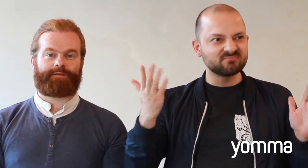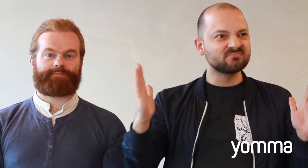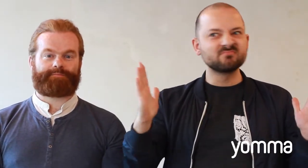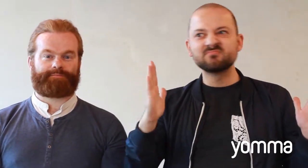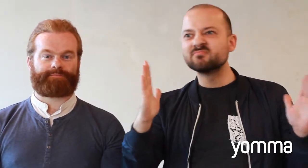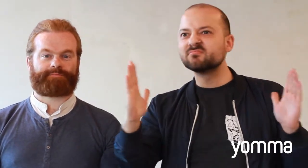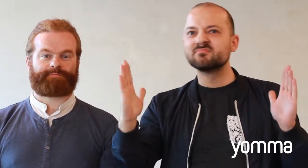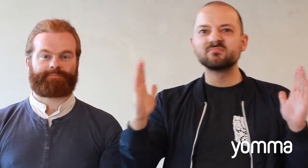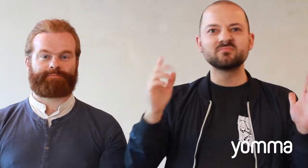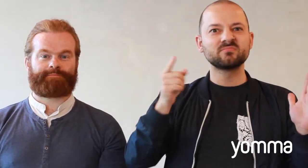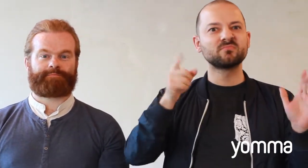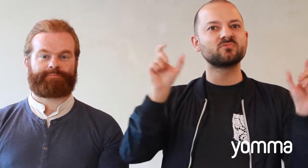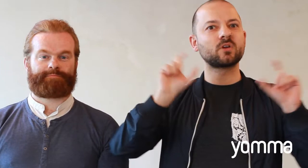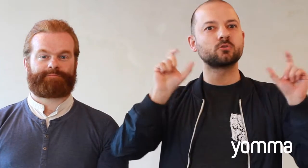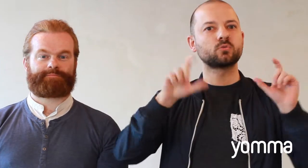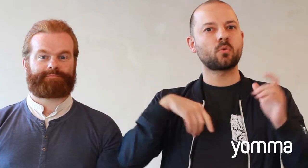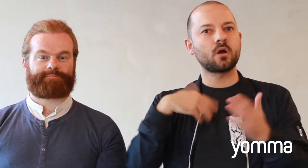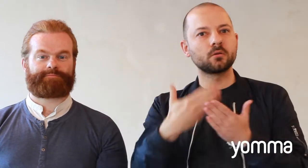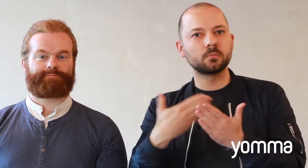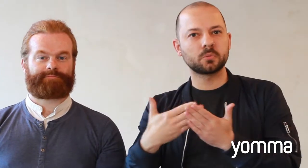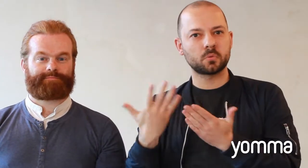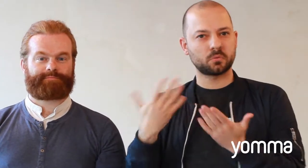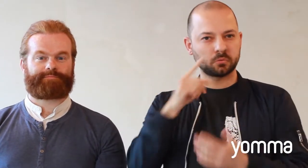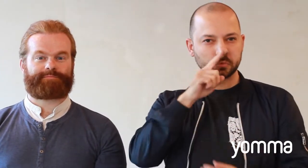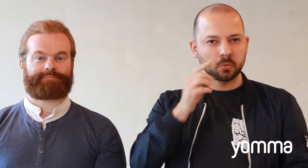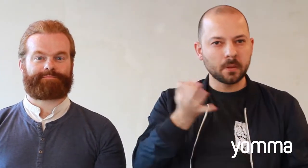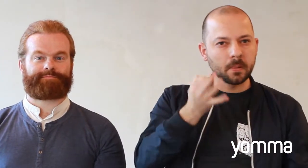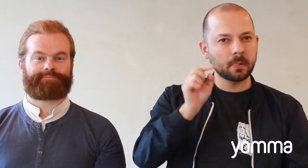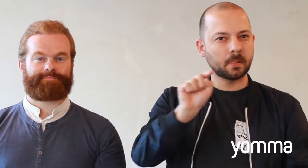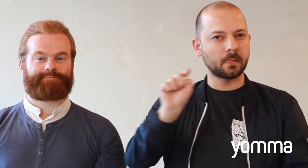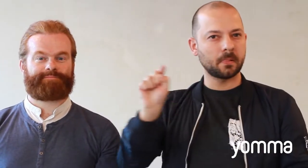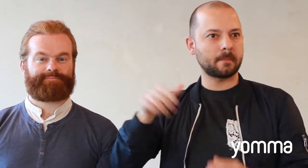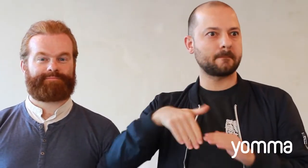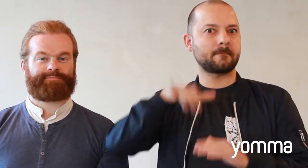In diesem langen Jahr fanden Veranstaltungen nur an wenigen Tagen statt.